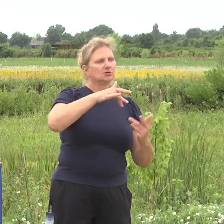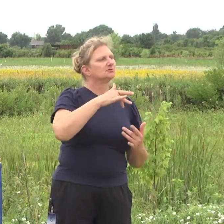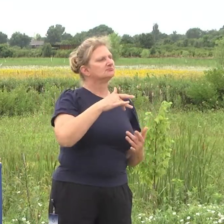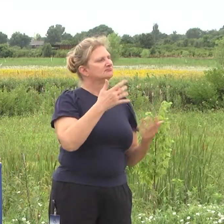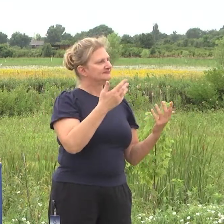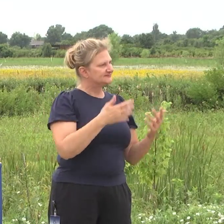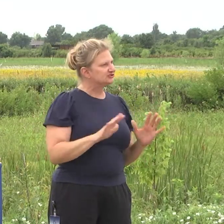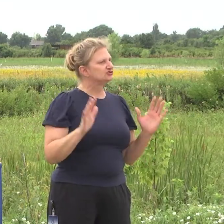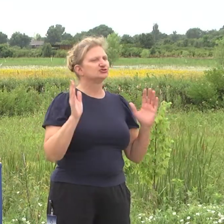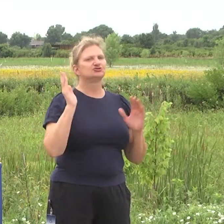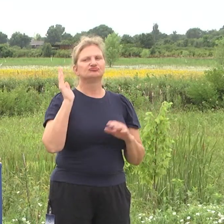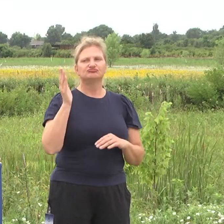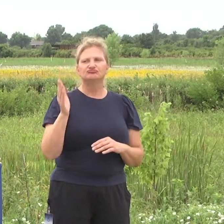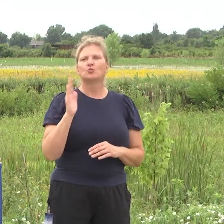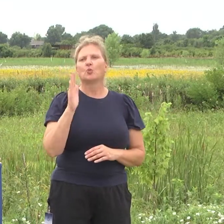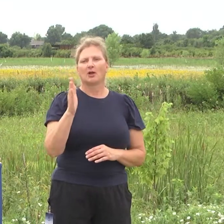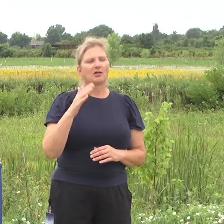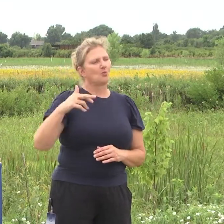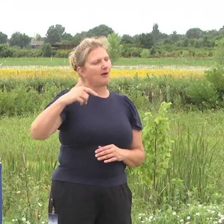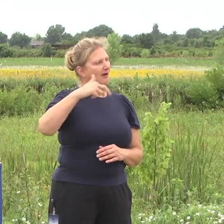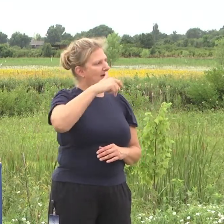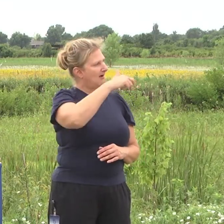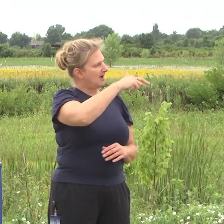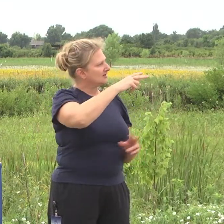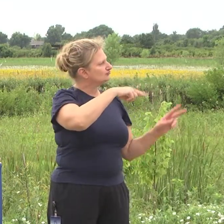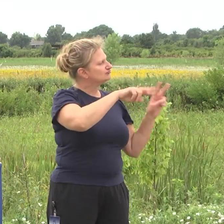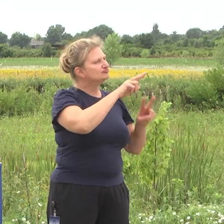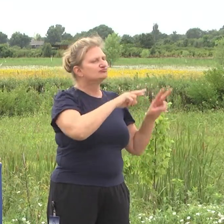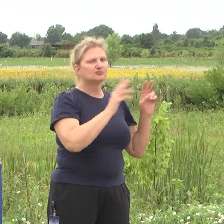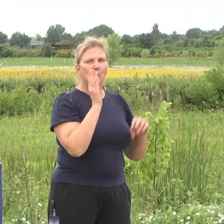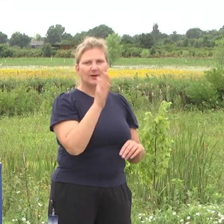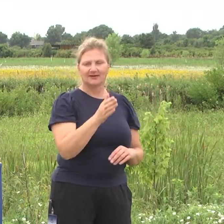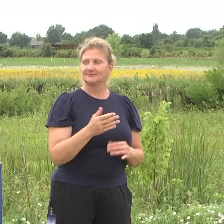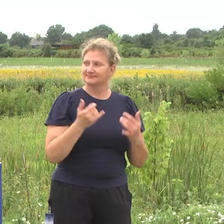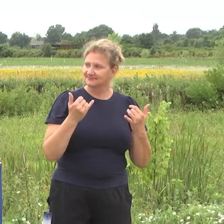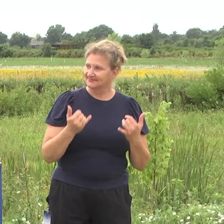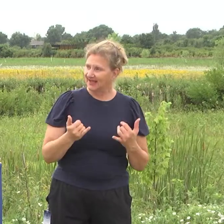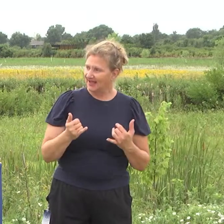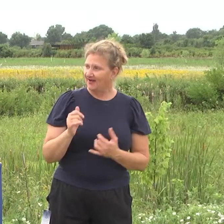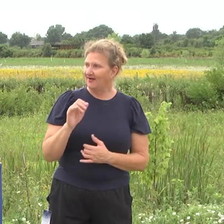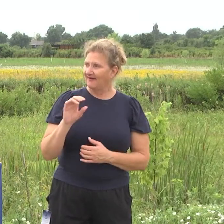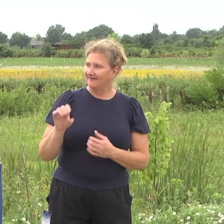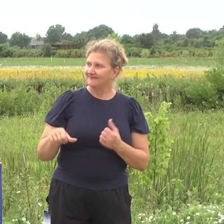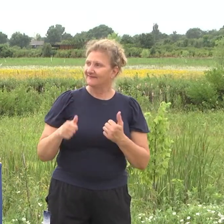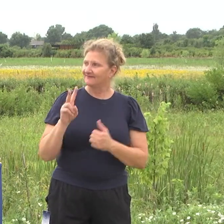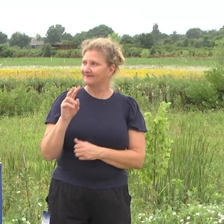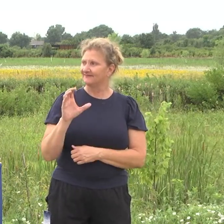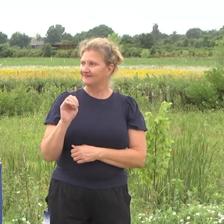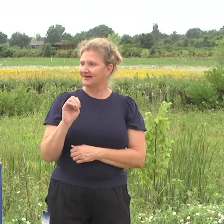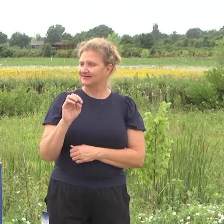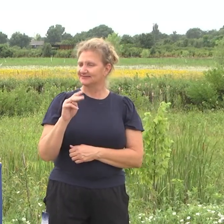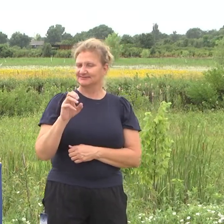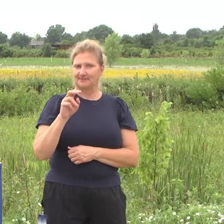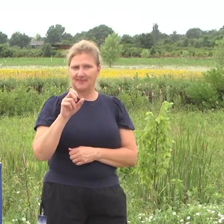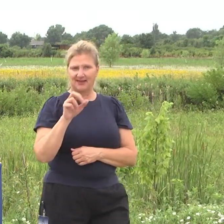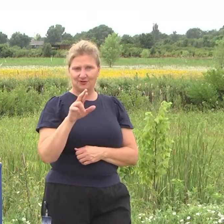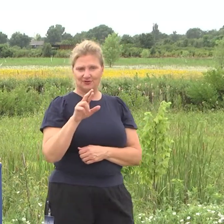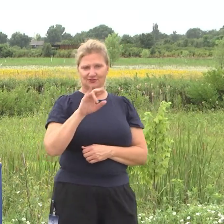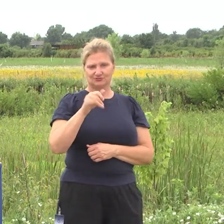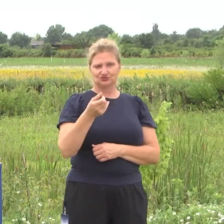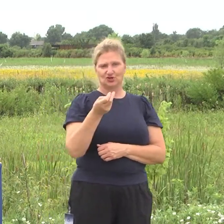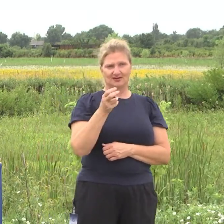todos los oradores. Creo que ahora mismo, vicealcalde Johnson, usted es el siguiente.